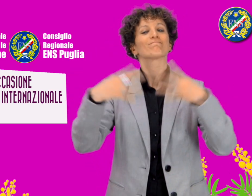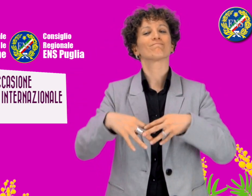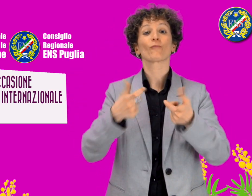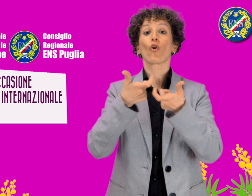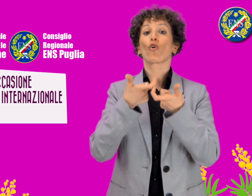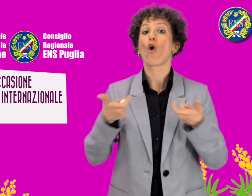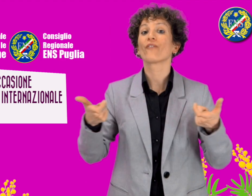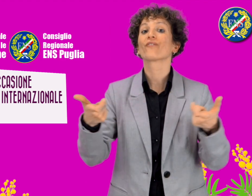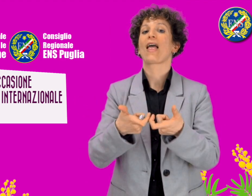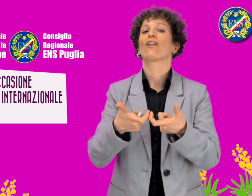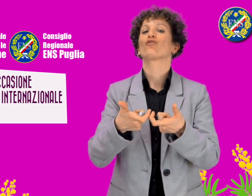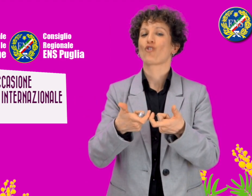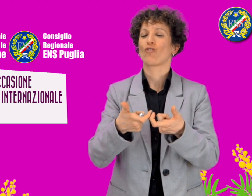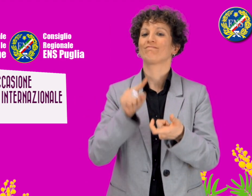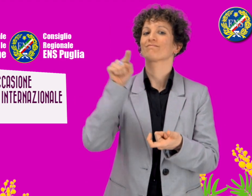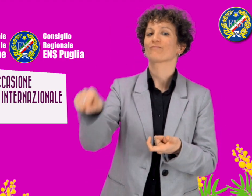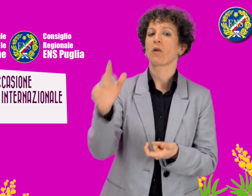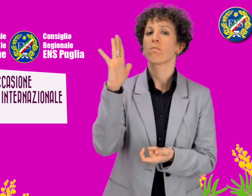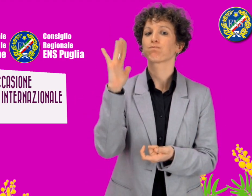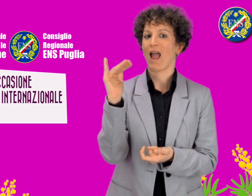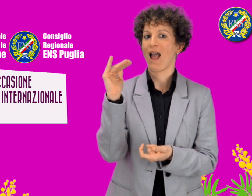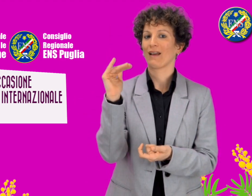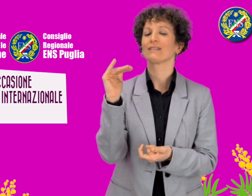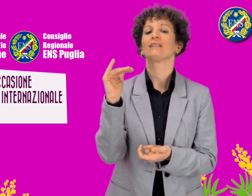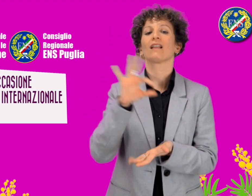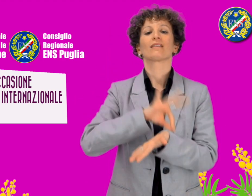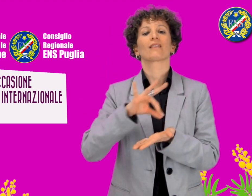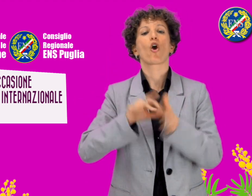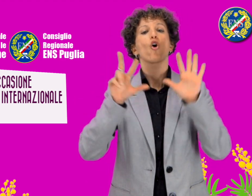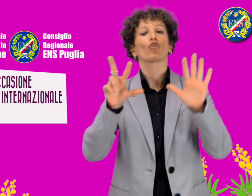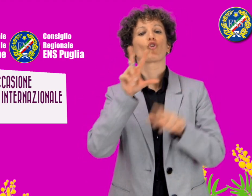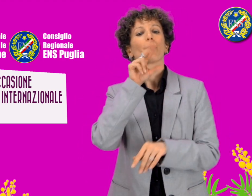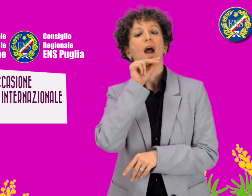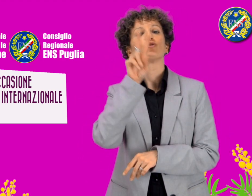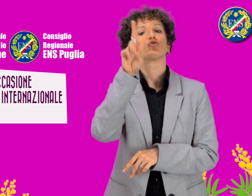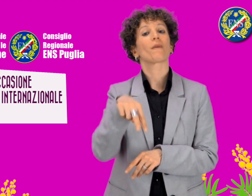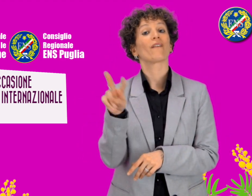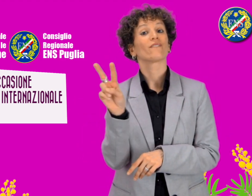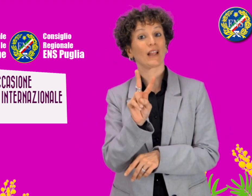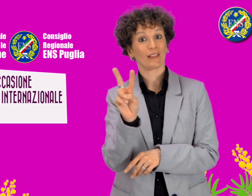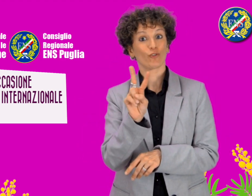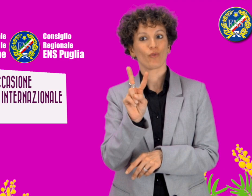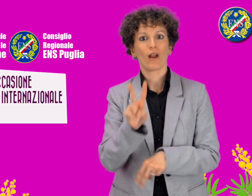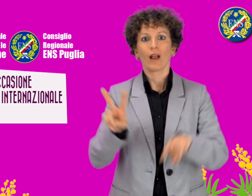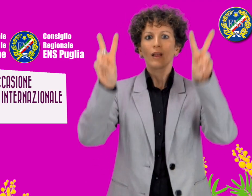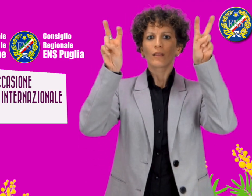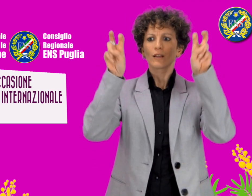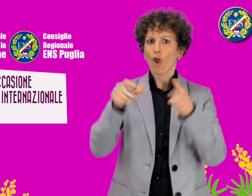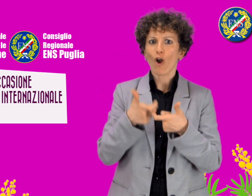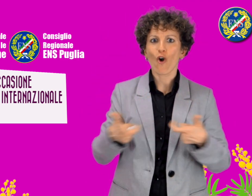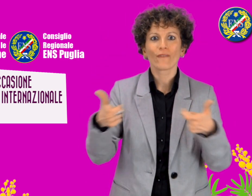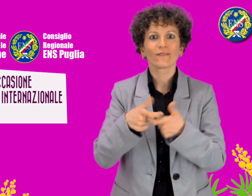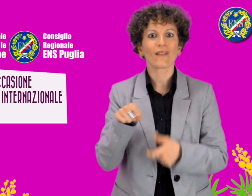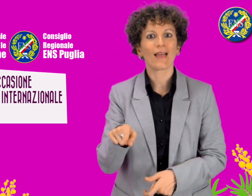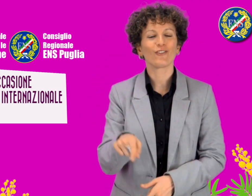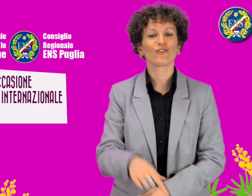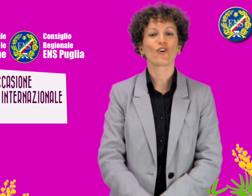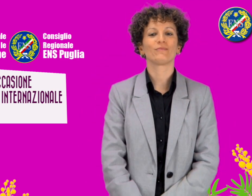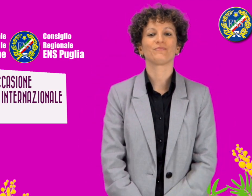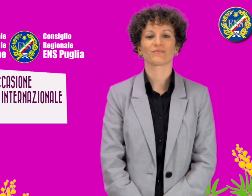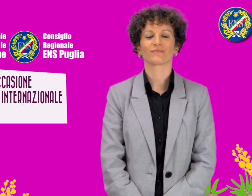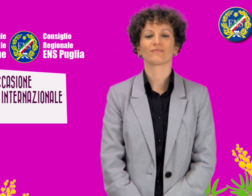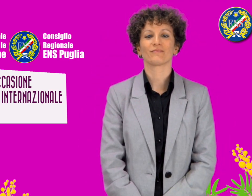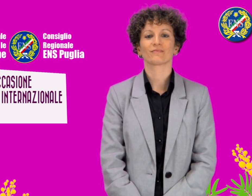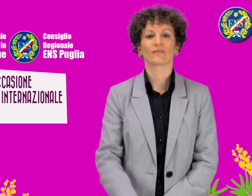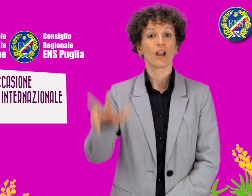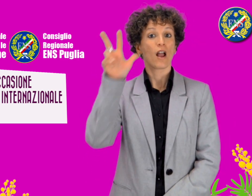hanno deciso di organizzare a Bari, per l'8 marzo, il convegno intitolato